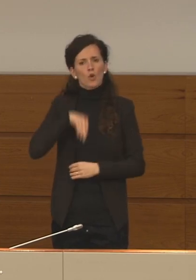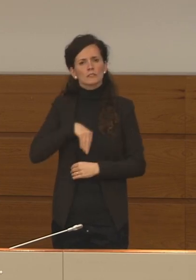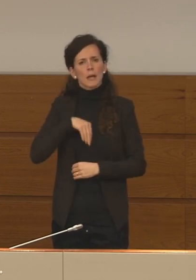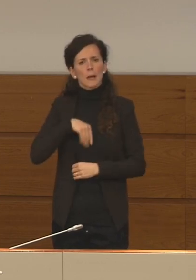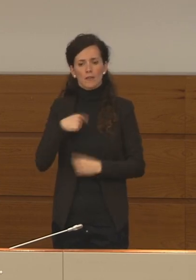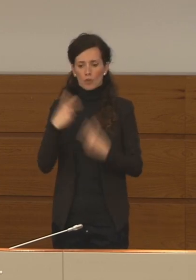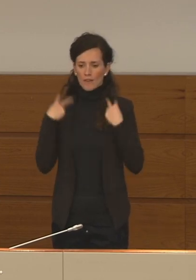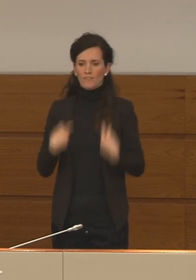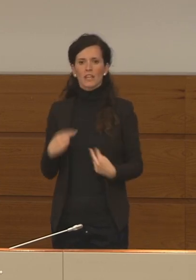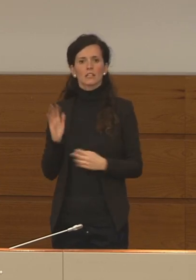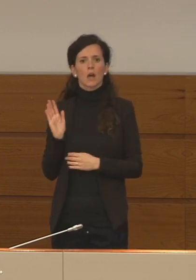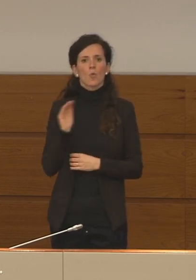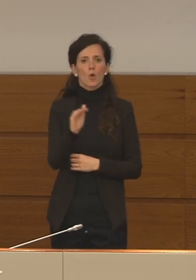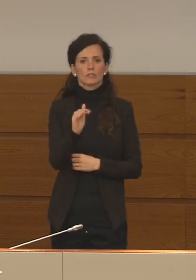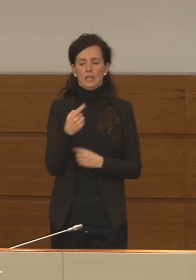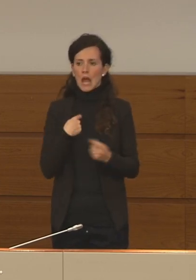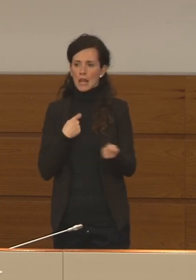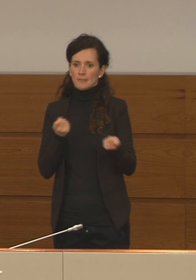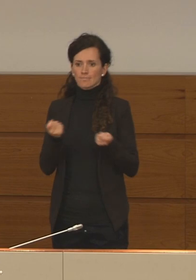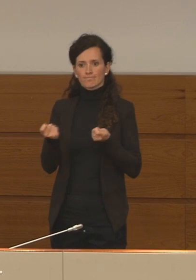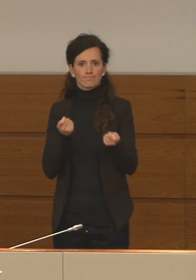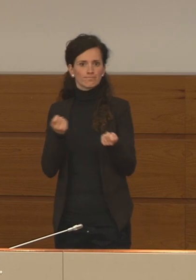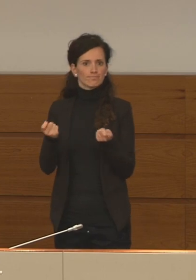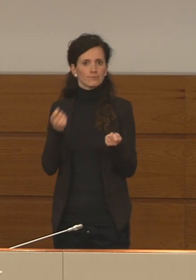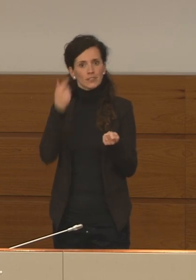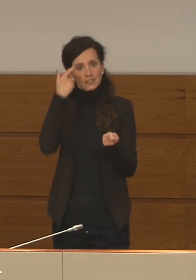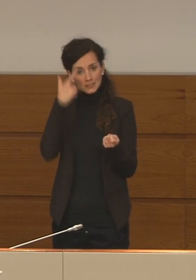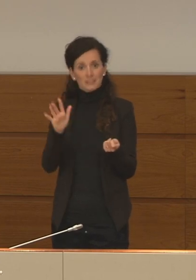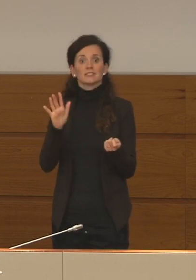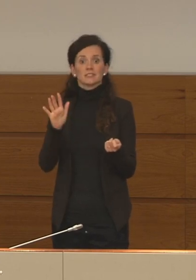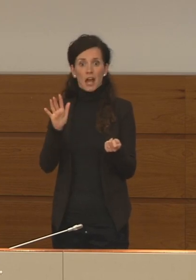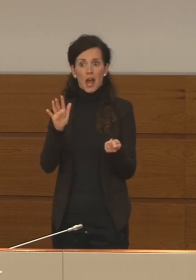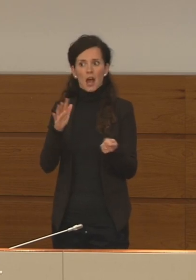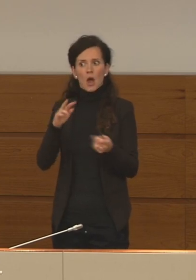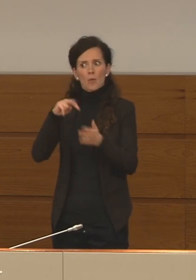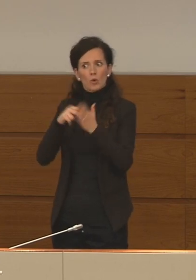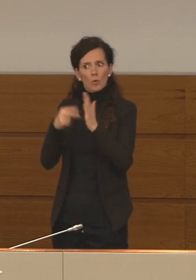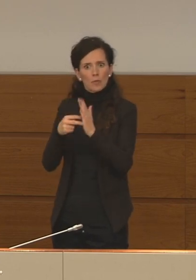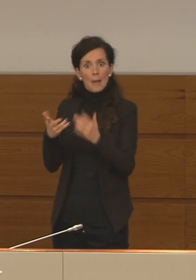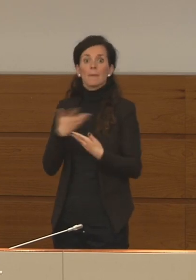vita quotidiana avendo presente questo tipo di raccomandazioni.